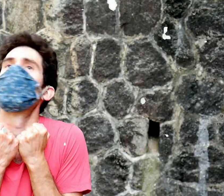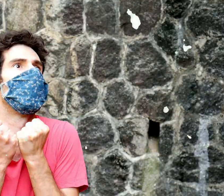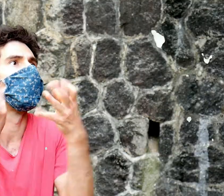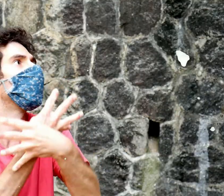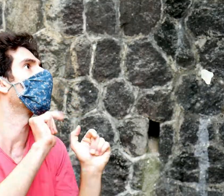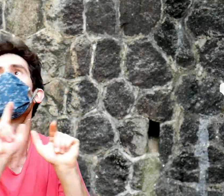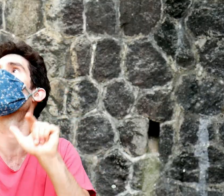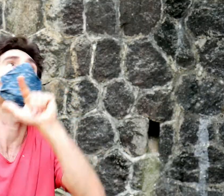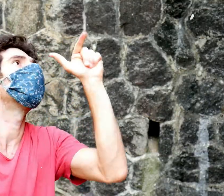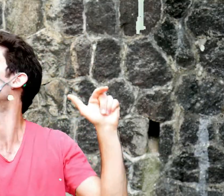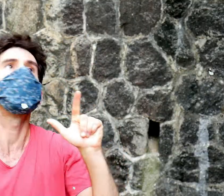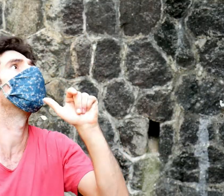*Les virus sont là, là et là*